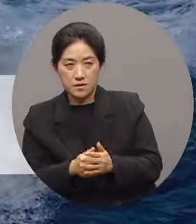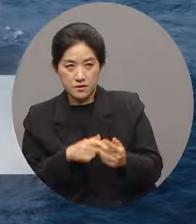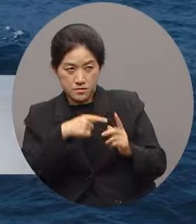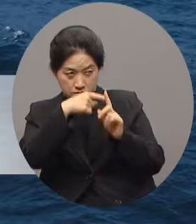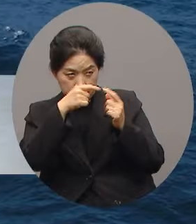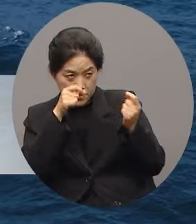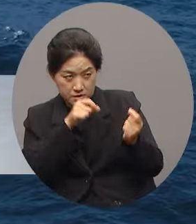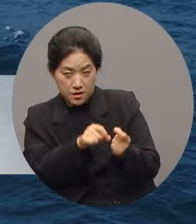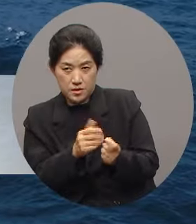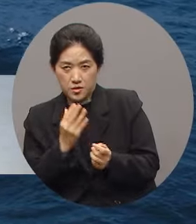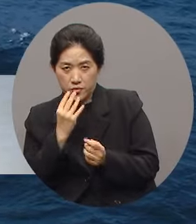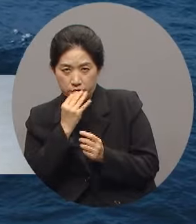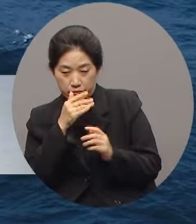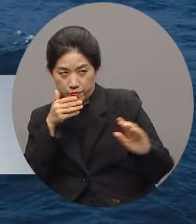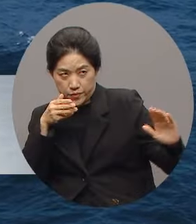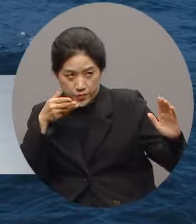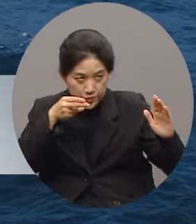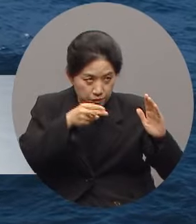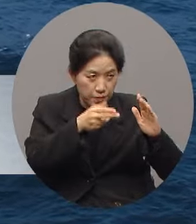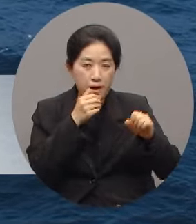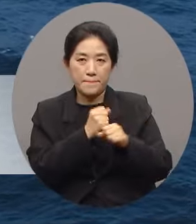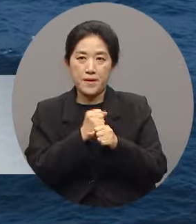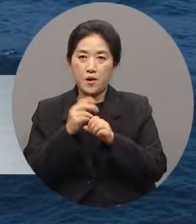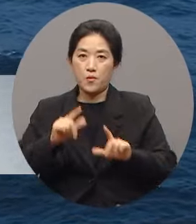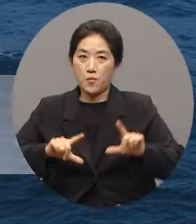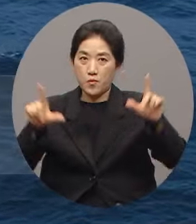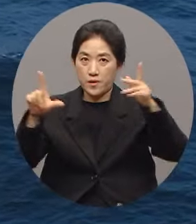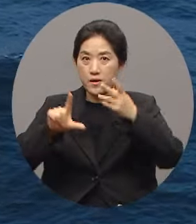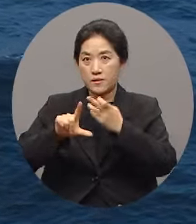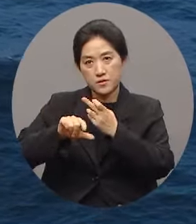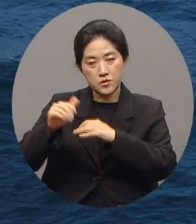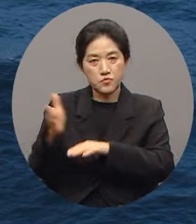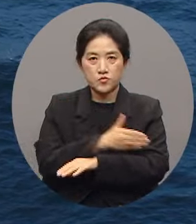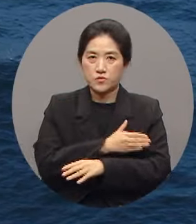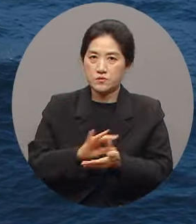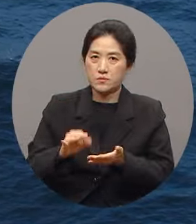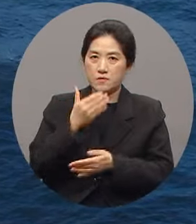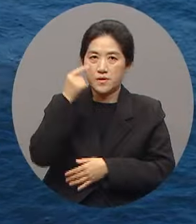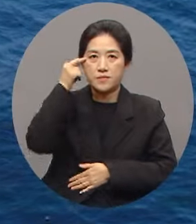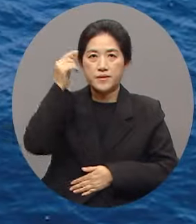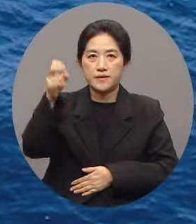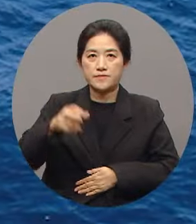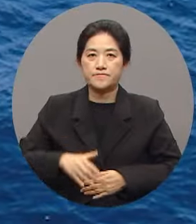적용해 지상 핵심 표적에 정밀하고 은밀한 작전이 가능하며 올해 말 실전 배치될 예정입니다.